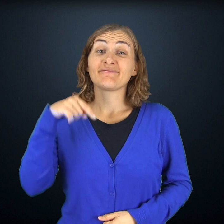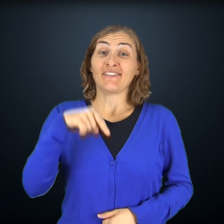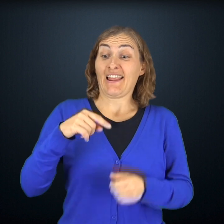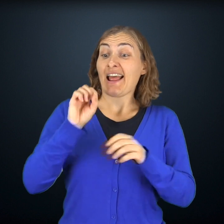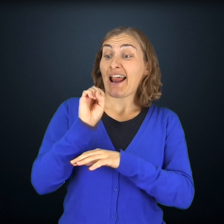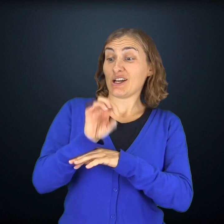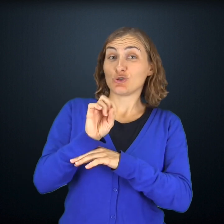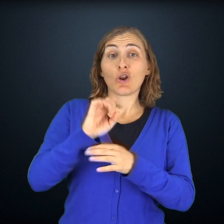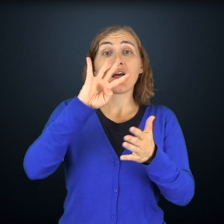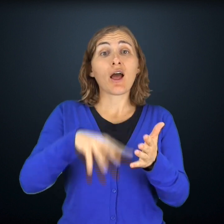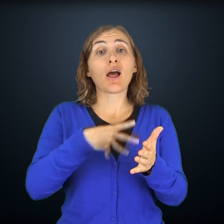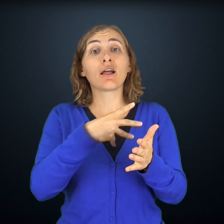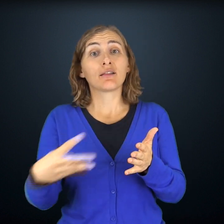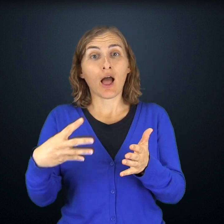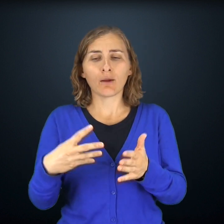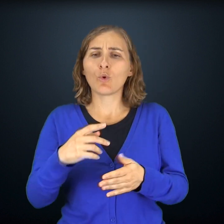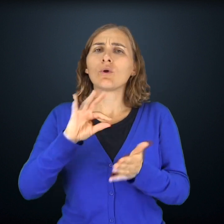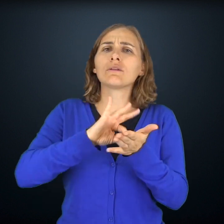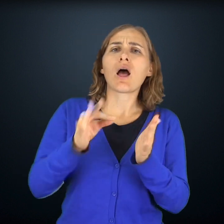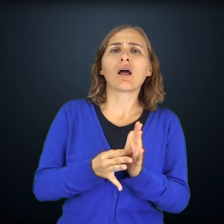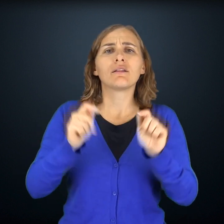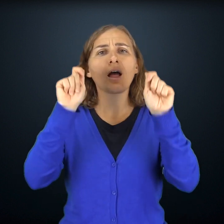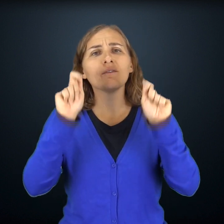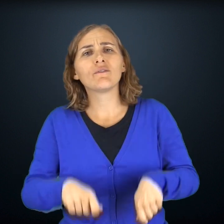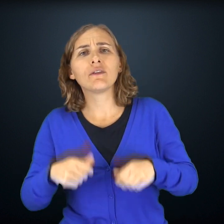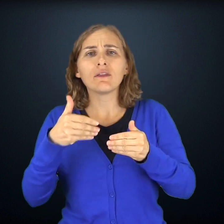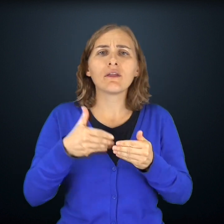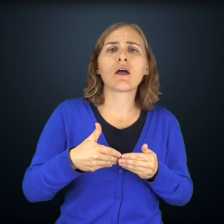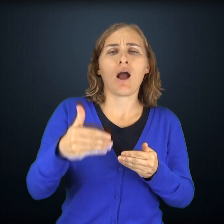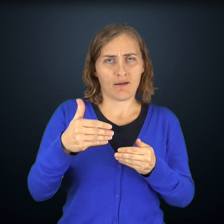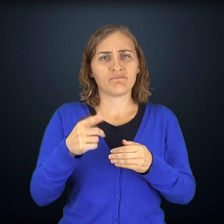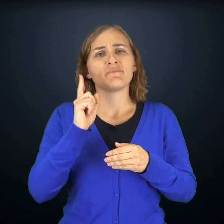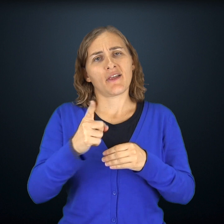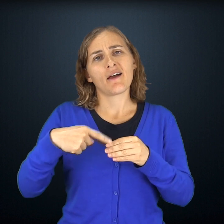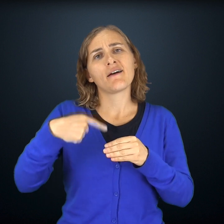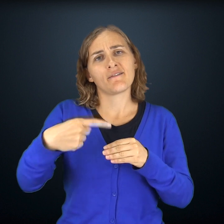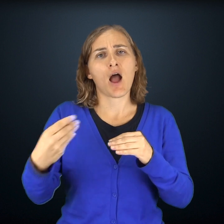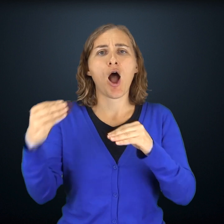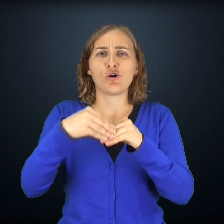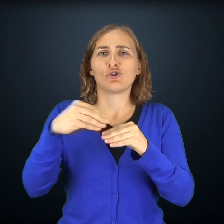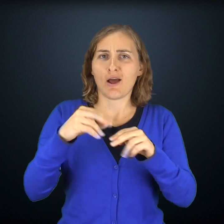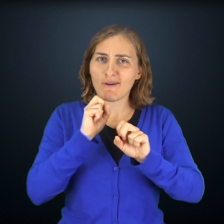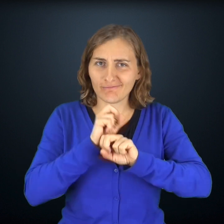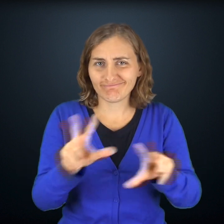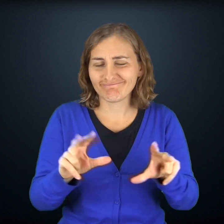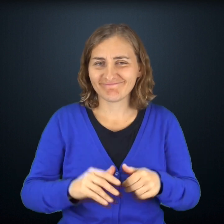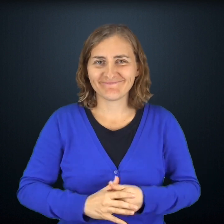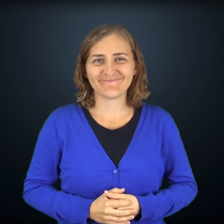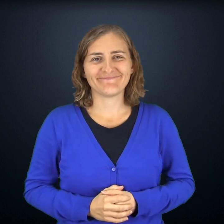I calendari delle lezioni e le date di avvio verranno aggiornati prossimamente.